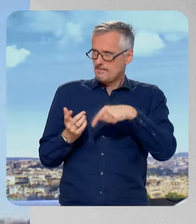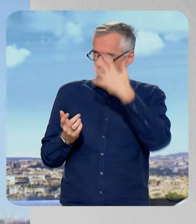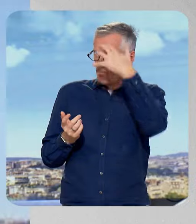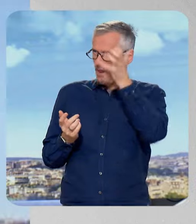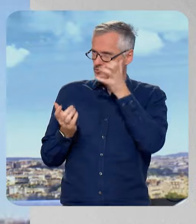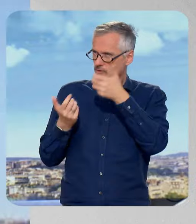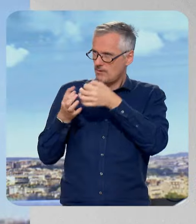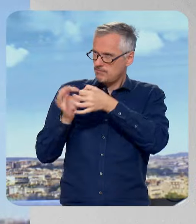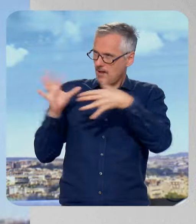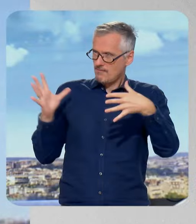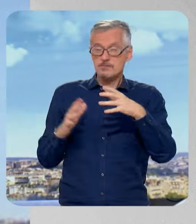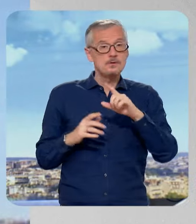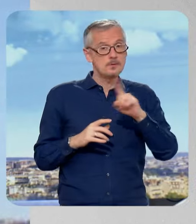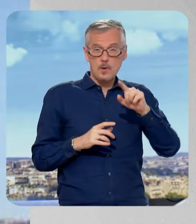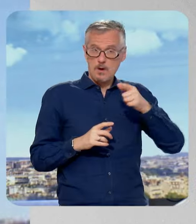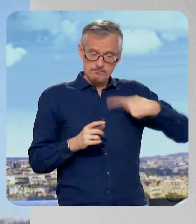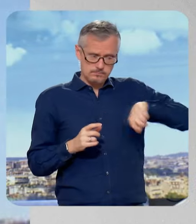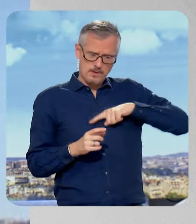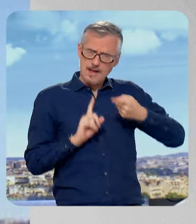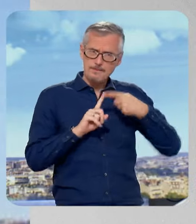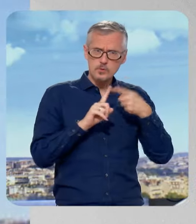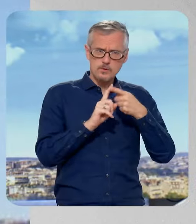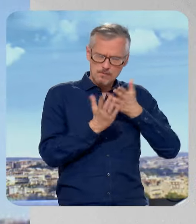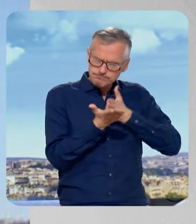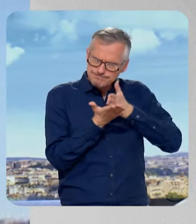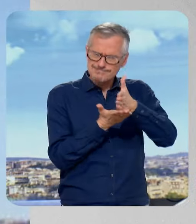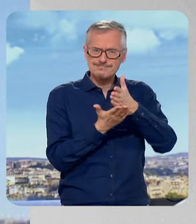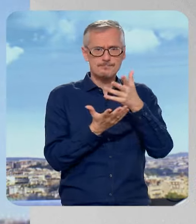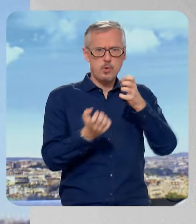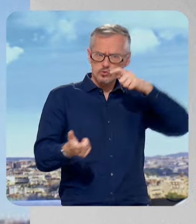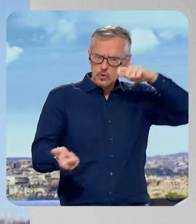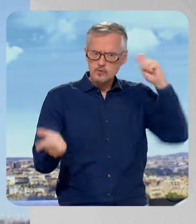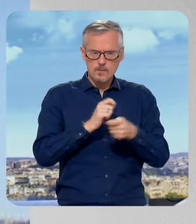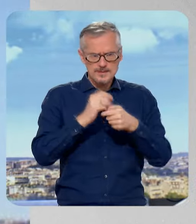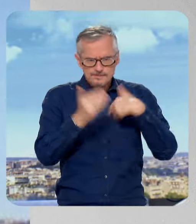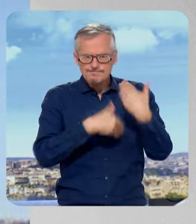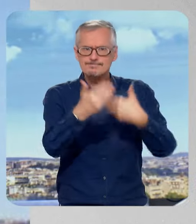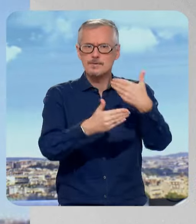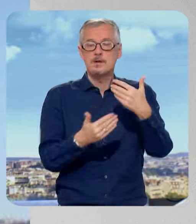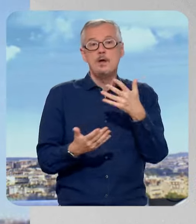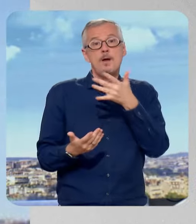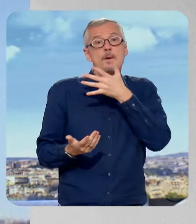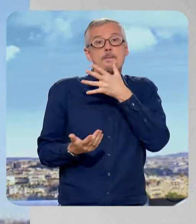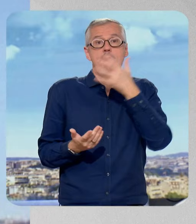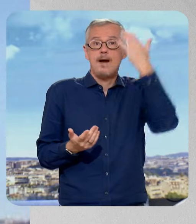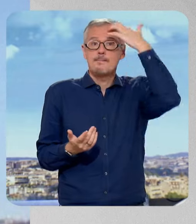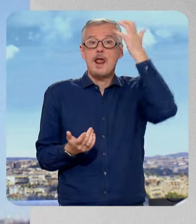de savoir s'ils veulent changer la vie des gens ou s'ils veulent juste